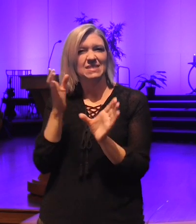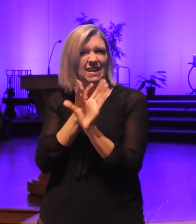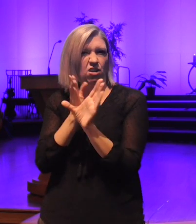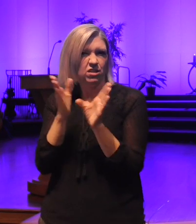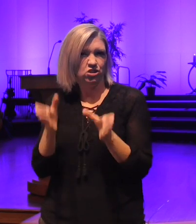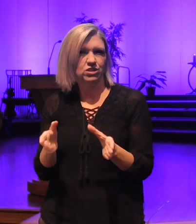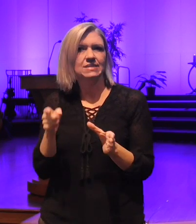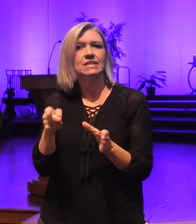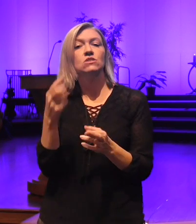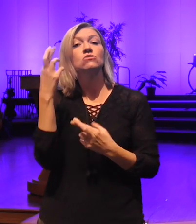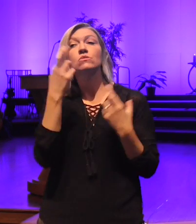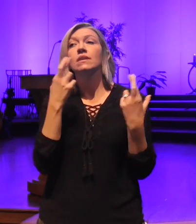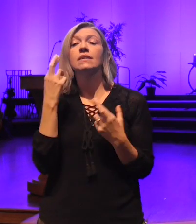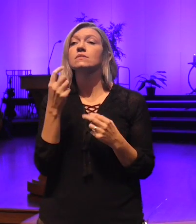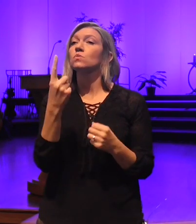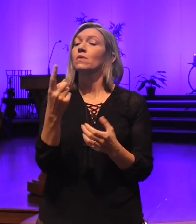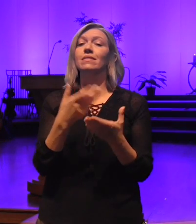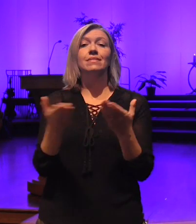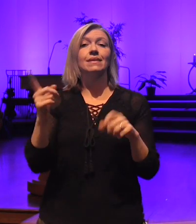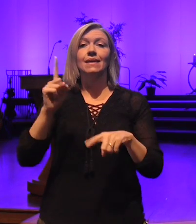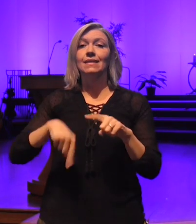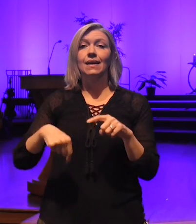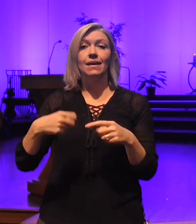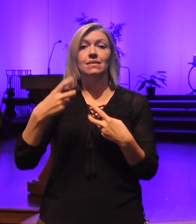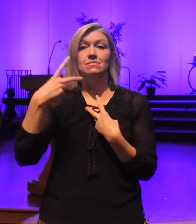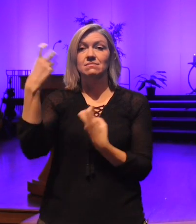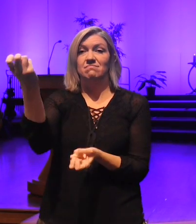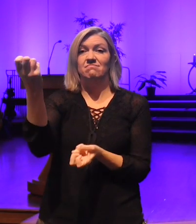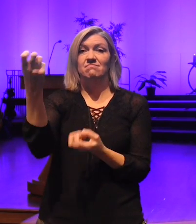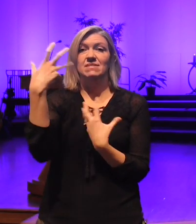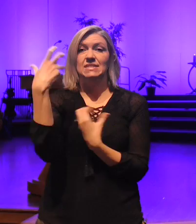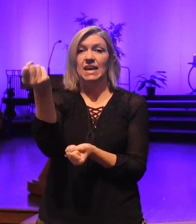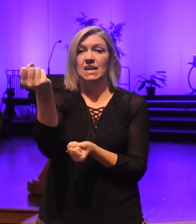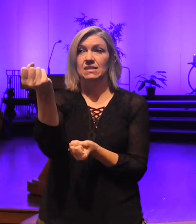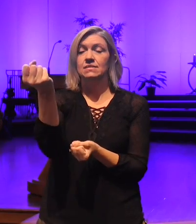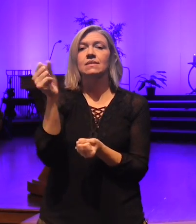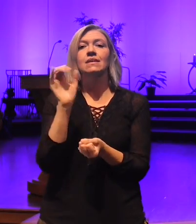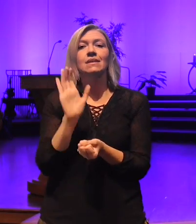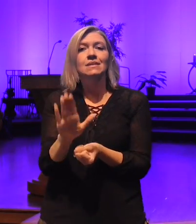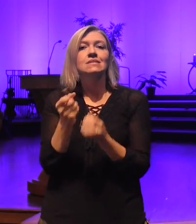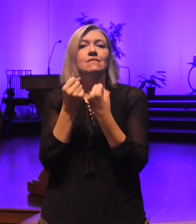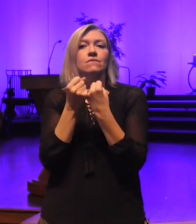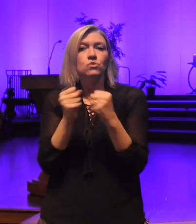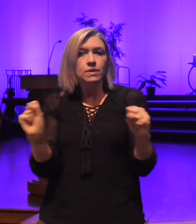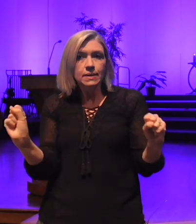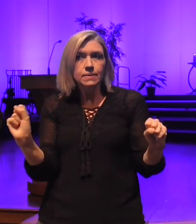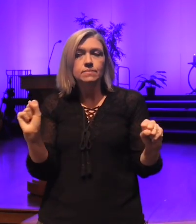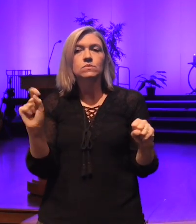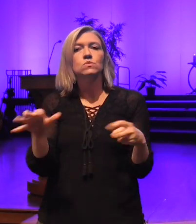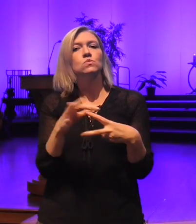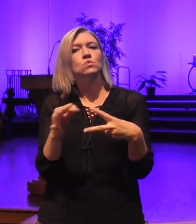una cosa que nunca podrían quitarles y era su libertad para elegir sus actitudes sin importar